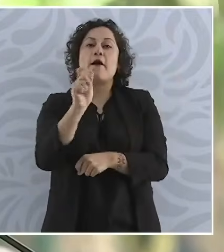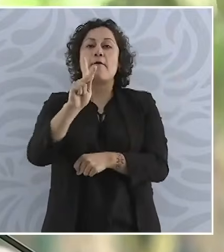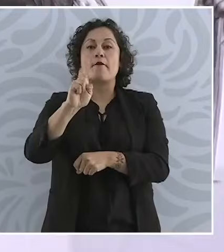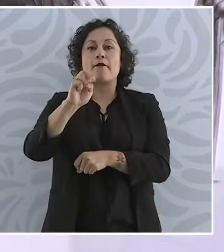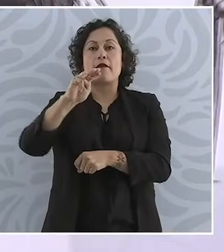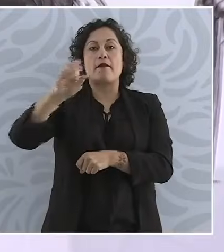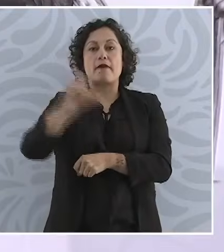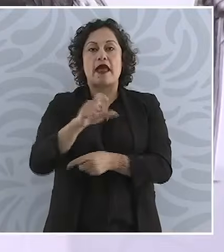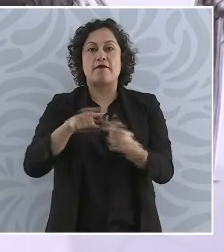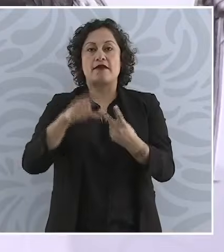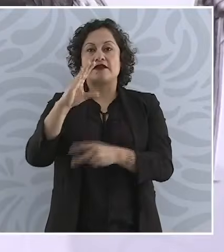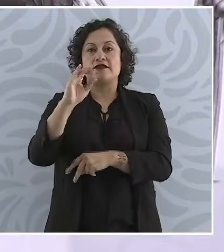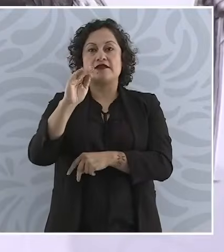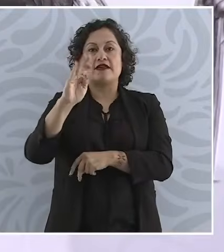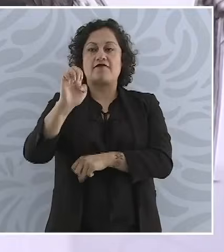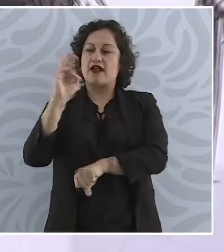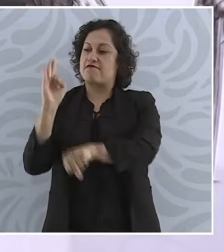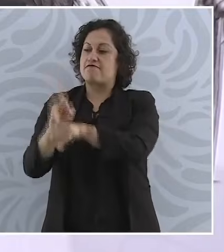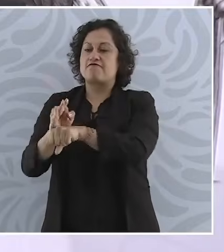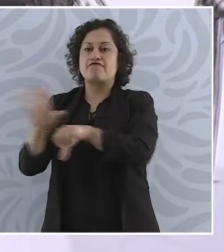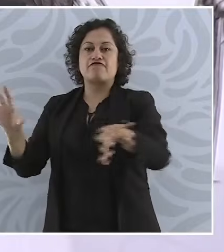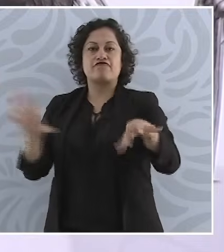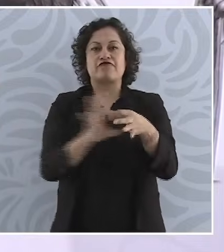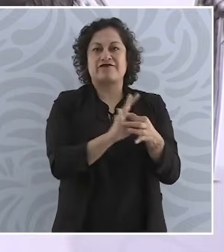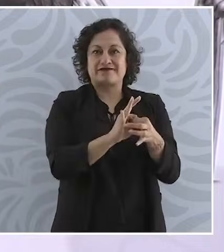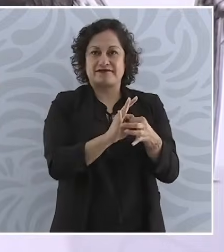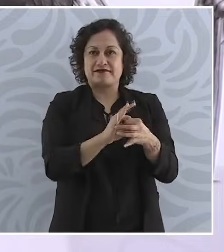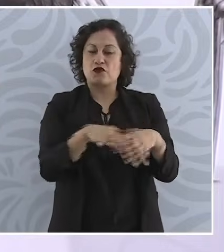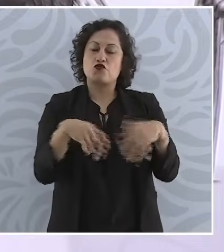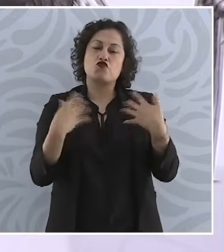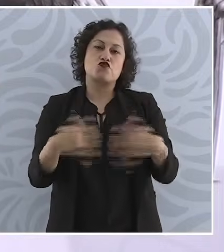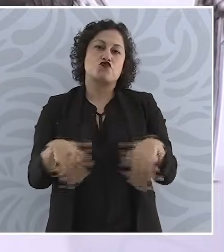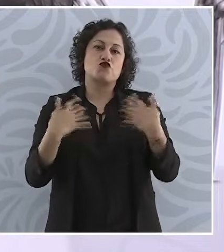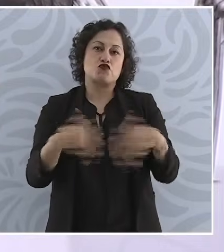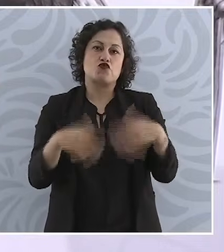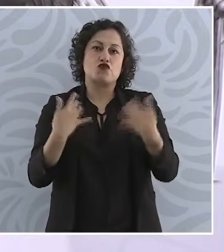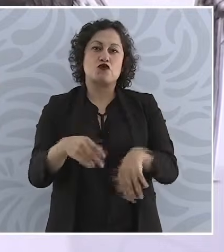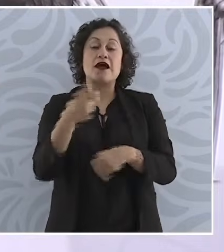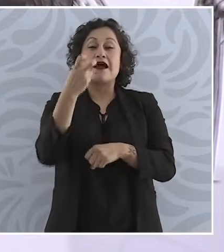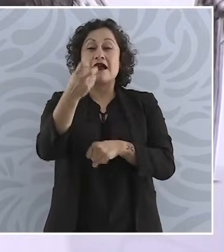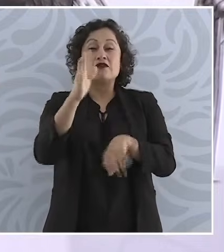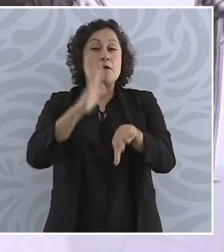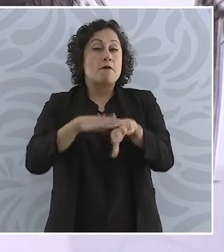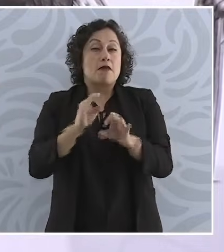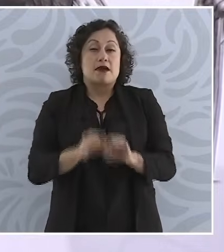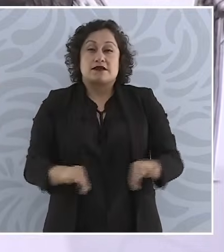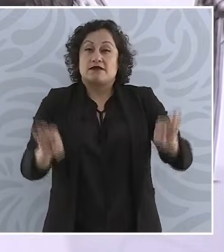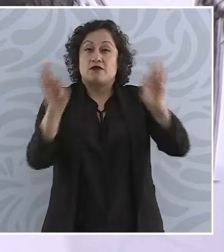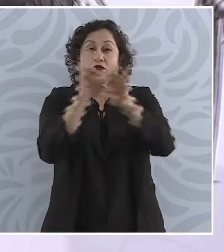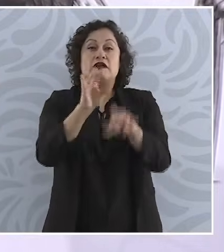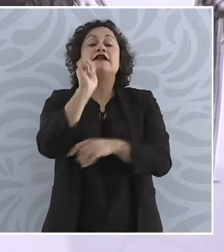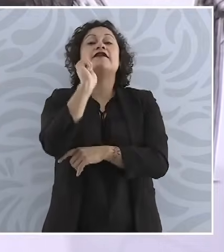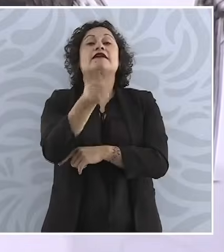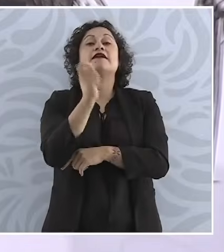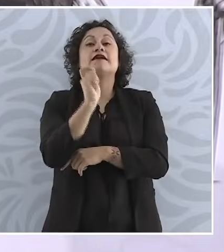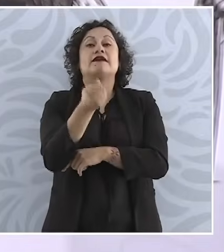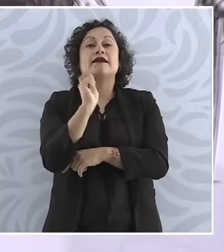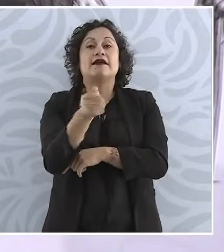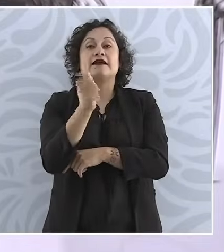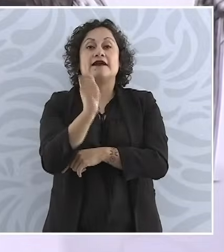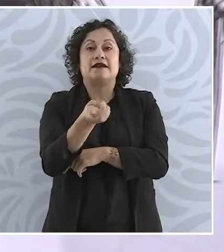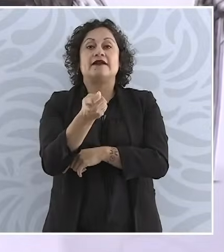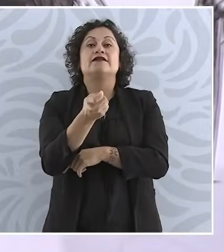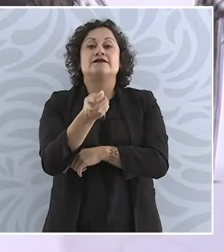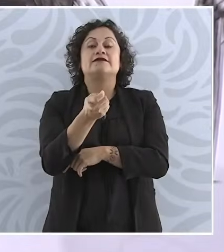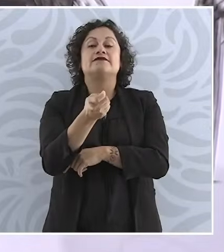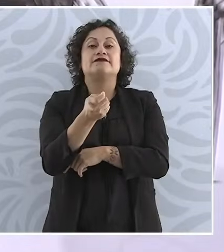comisión federal de electricidad algo de lo más importante es que se recuperan verticalmente las